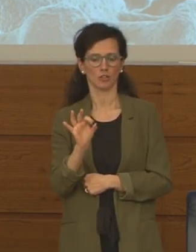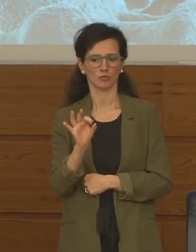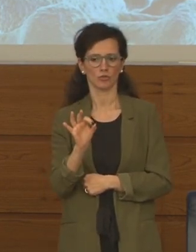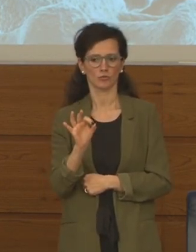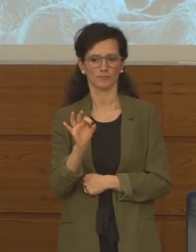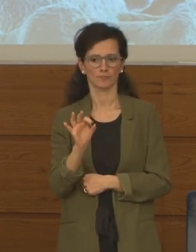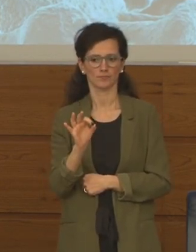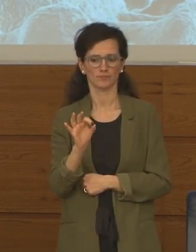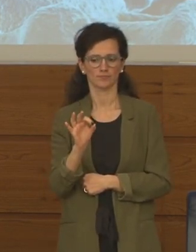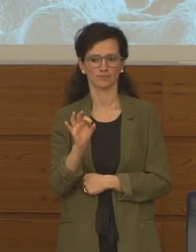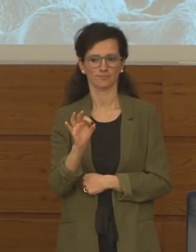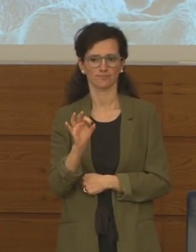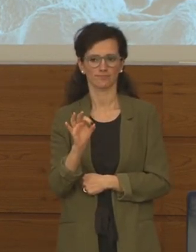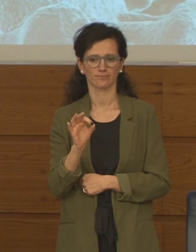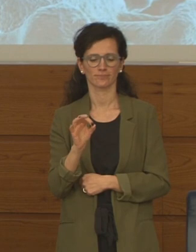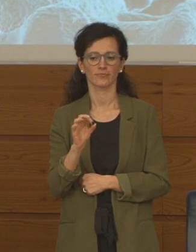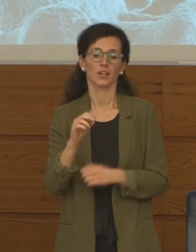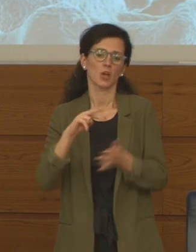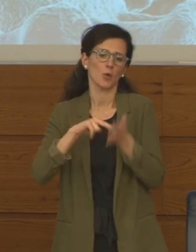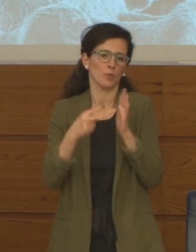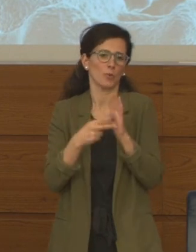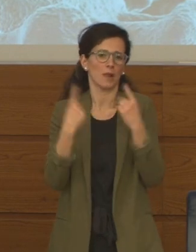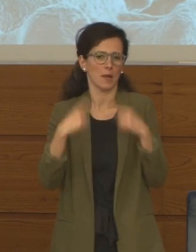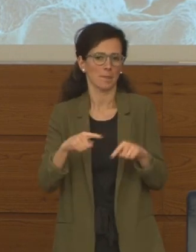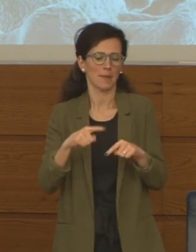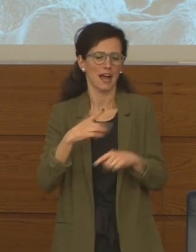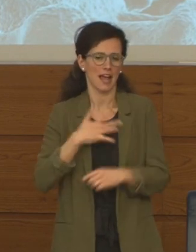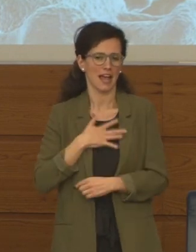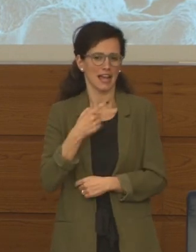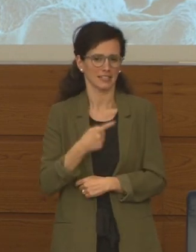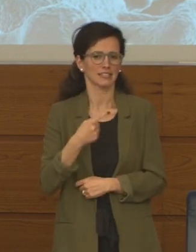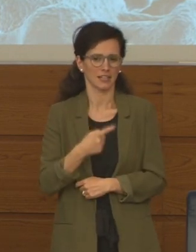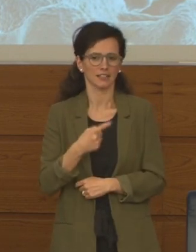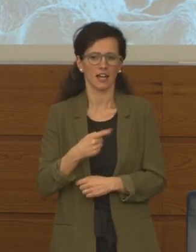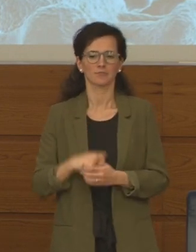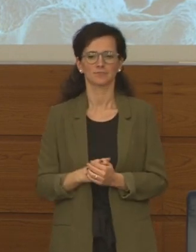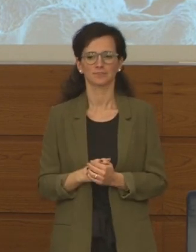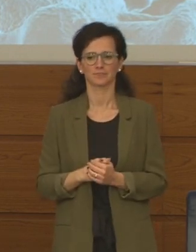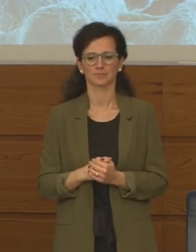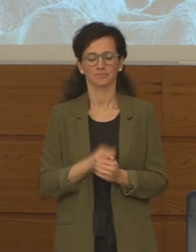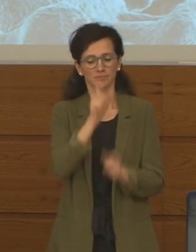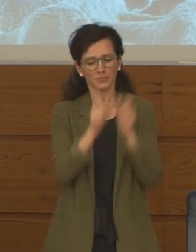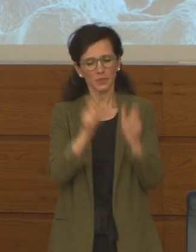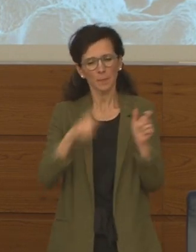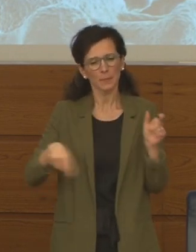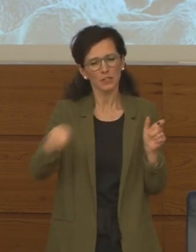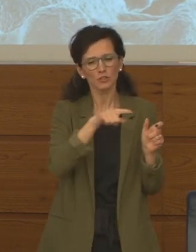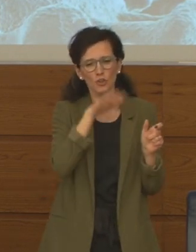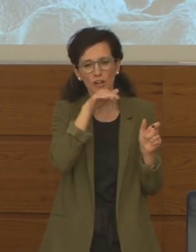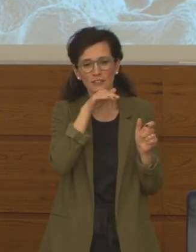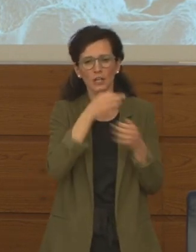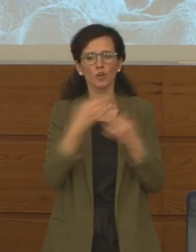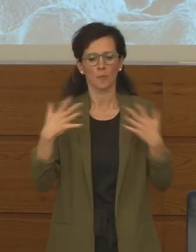questo problema, perché gli anziani effettivamente sono più fragili ma lo